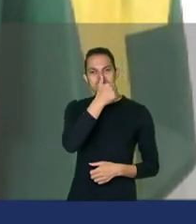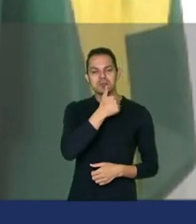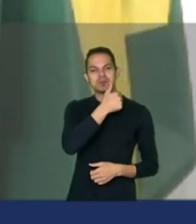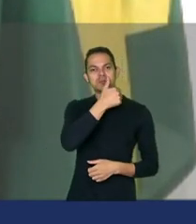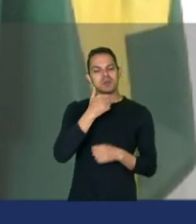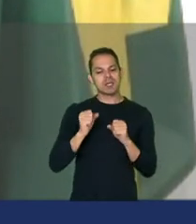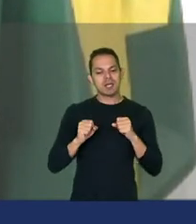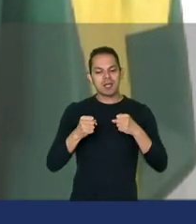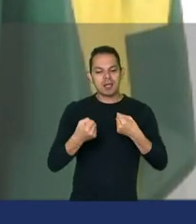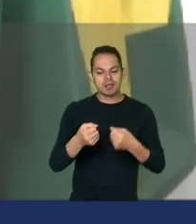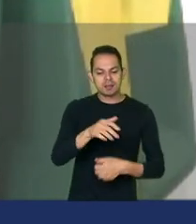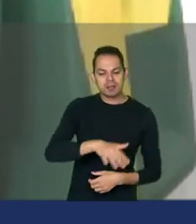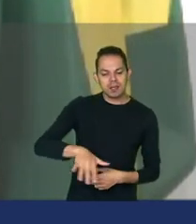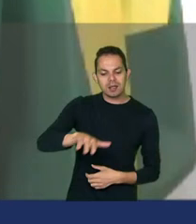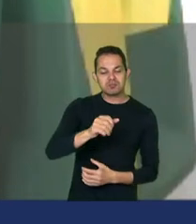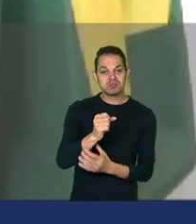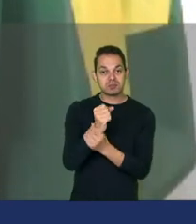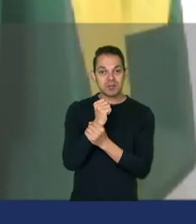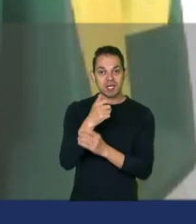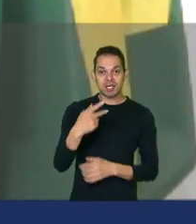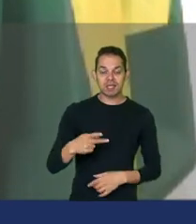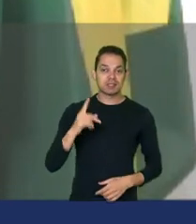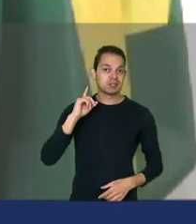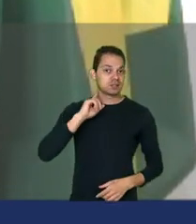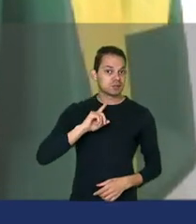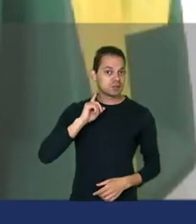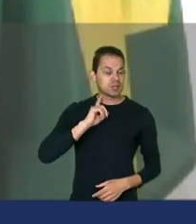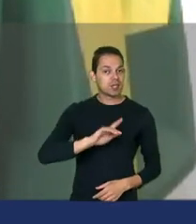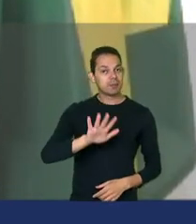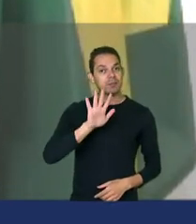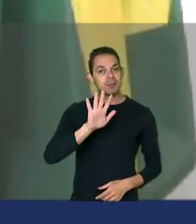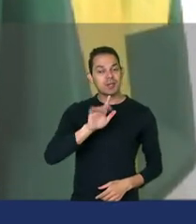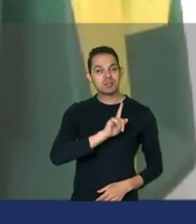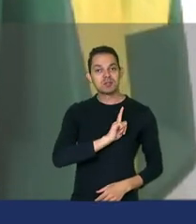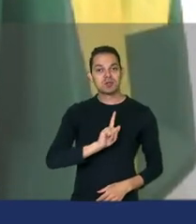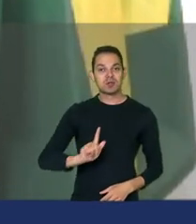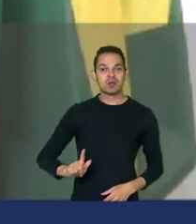QUALIDADE QUE TÊM DADO SUA VIDA E SEU SANGUE PELA SEGURANÇA DOS CIDADÃOS DESSE ESTADO. PORÉM O NOSSO